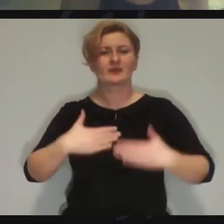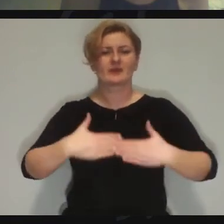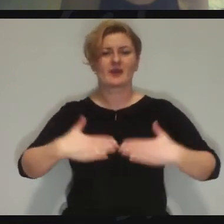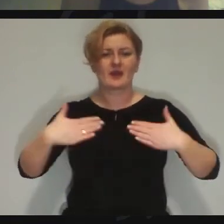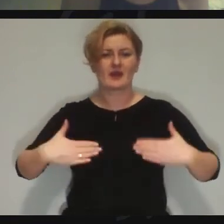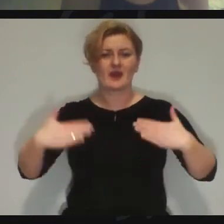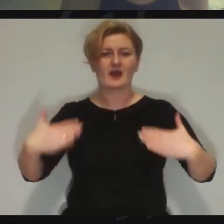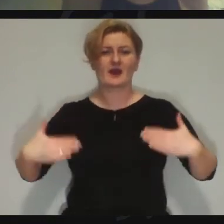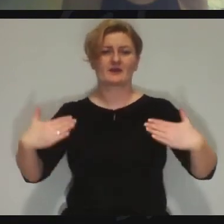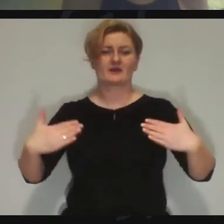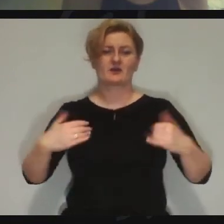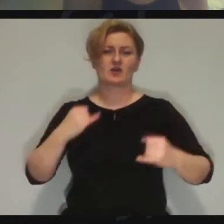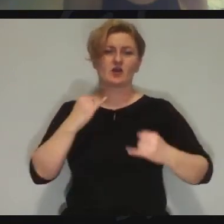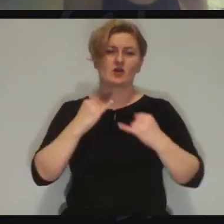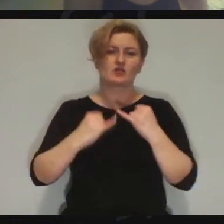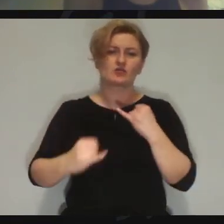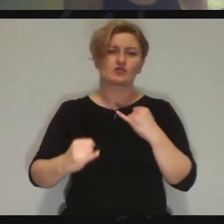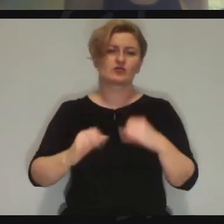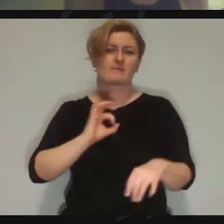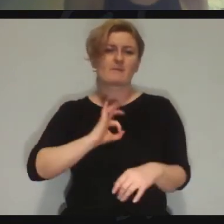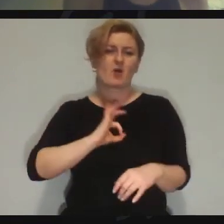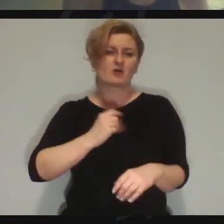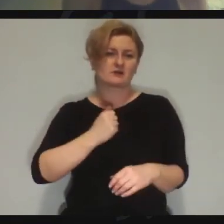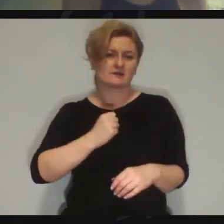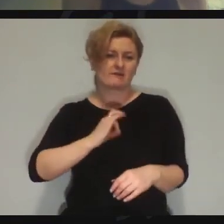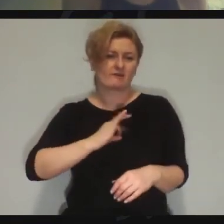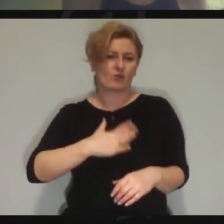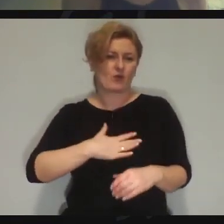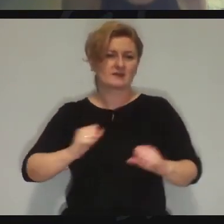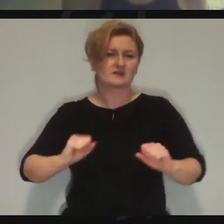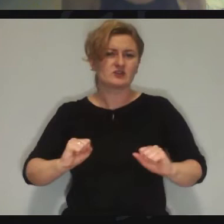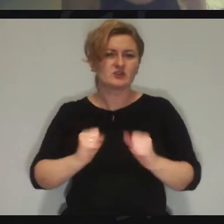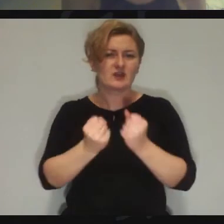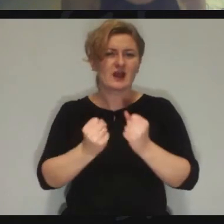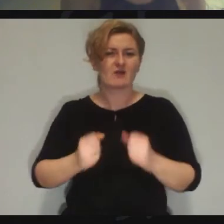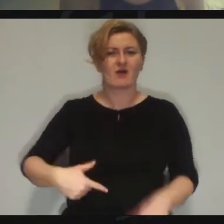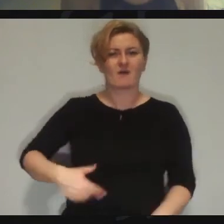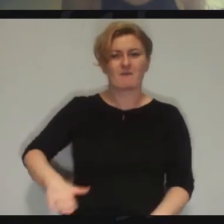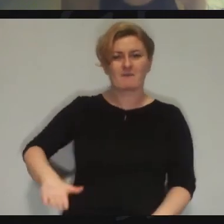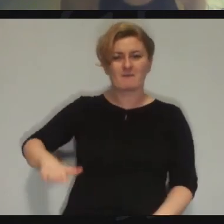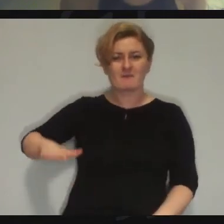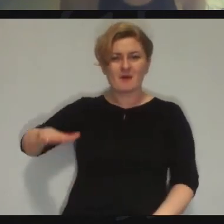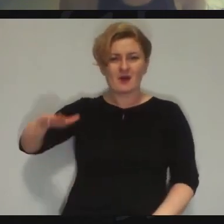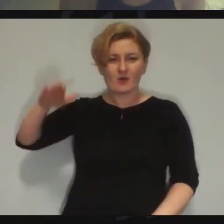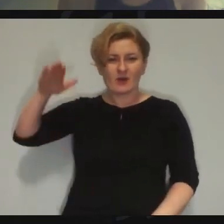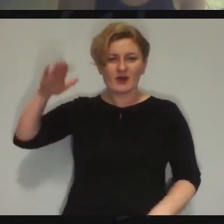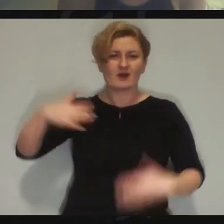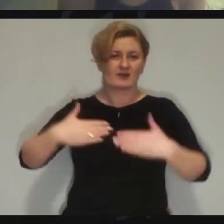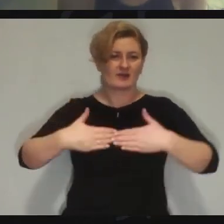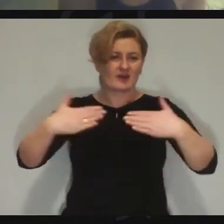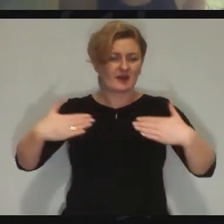do różnych działań związanych z teatrem, którymi zajmuję się od dziecka,